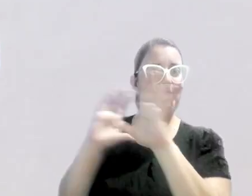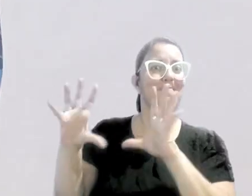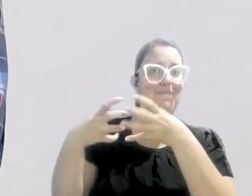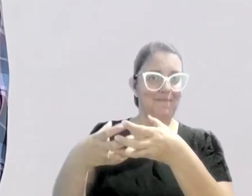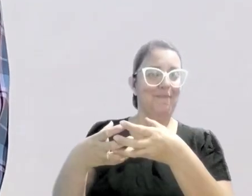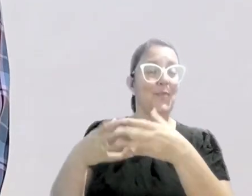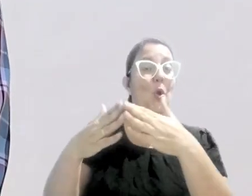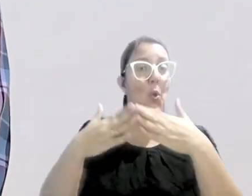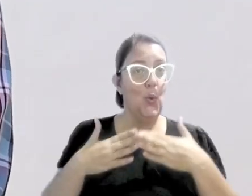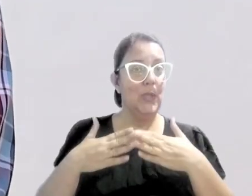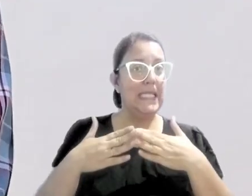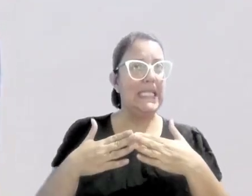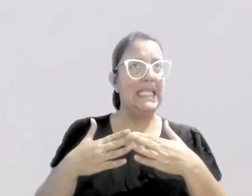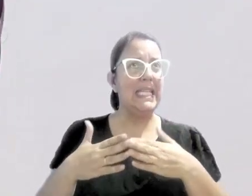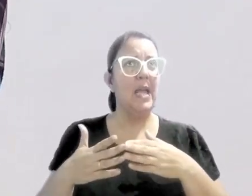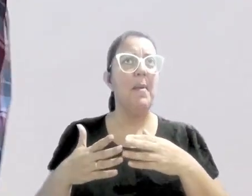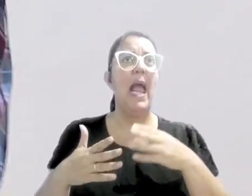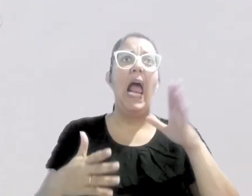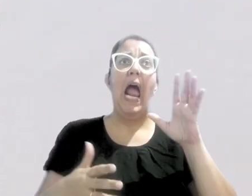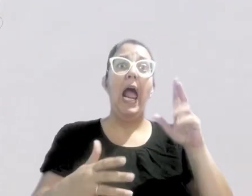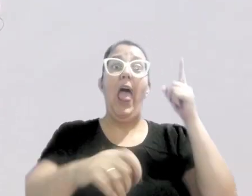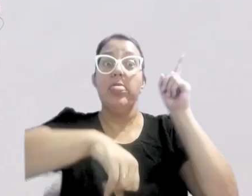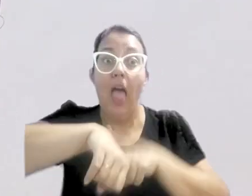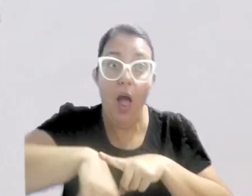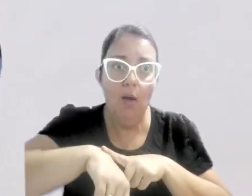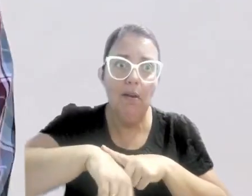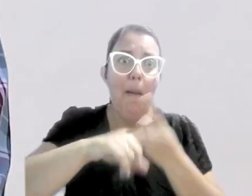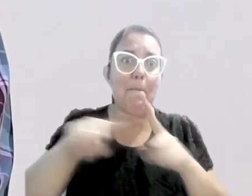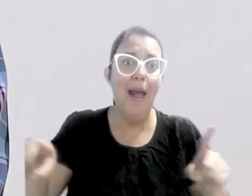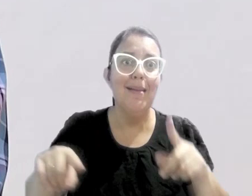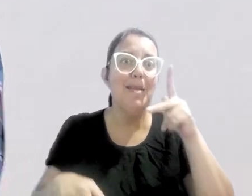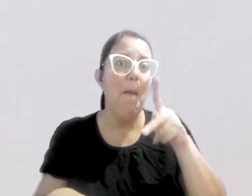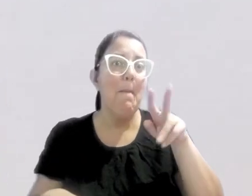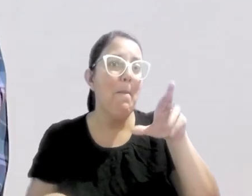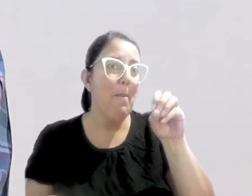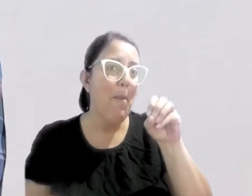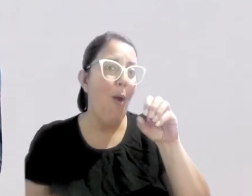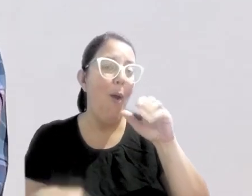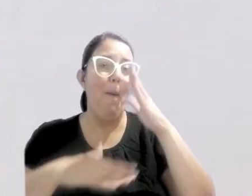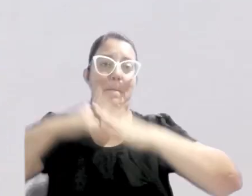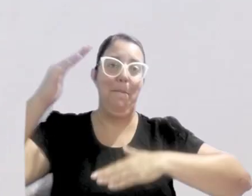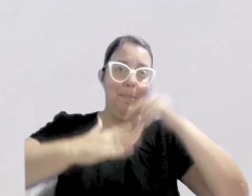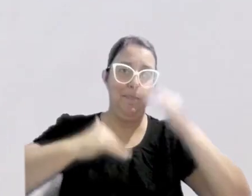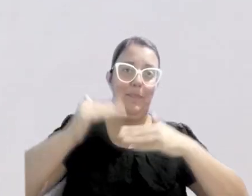O licenciamento, que é um instrumento que, num primeiro olhar, é reativo, ele está sendo proativo, ele está gerando,